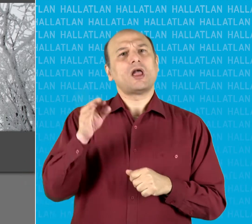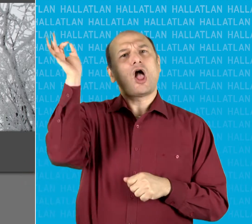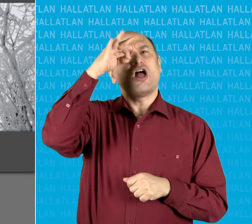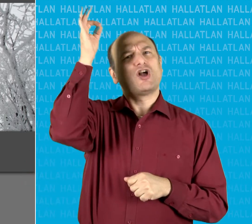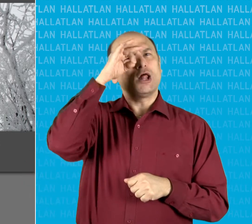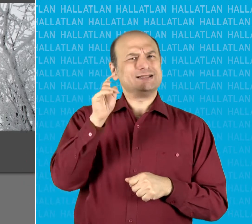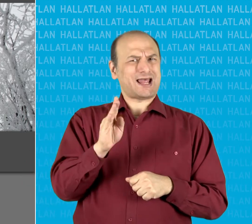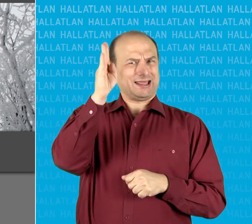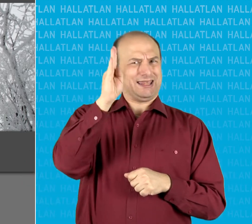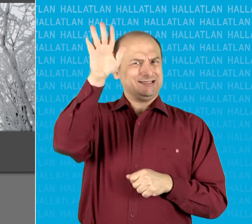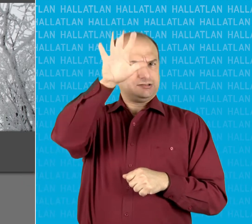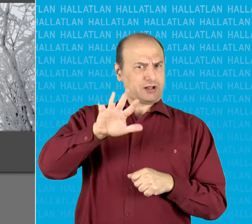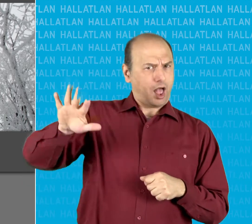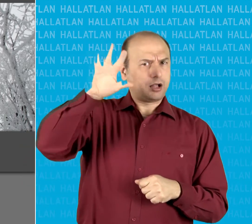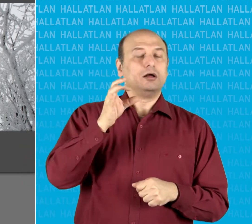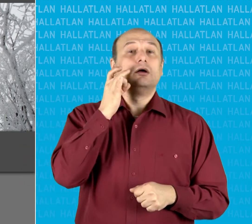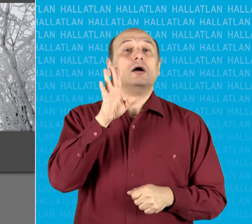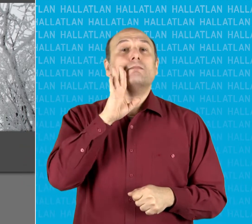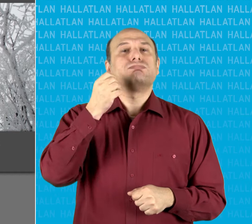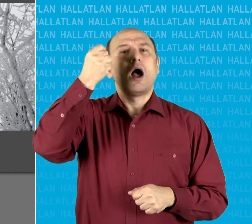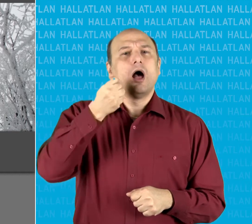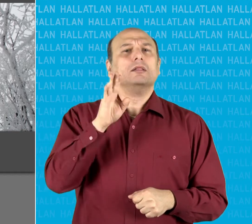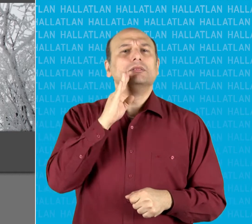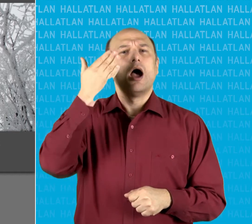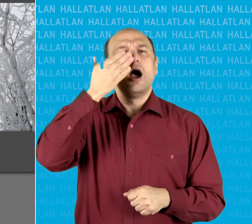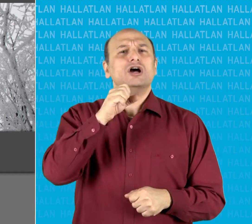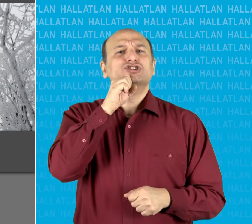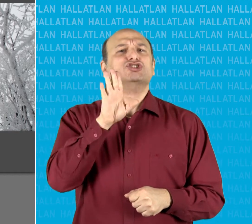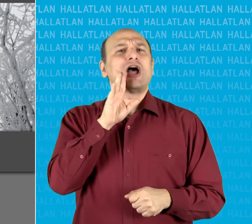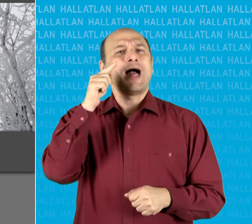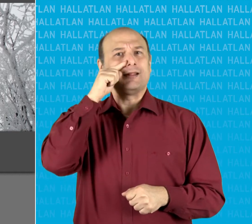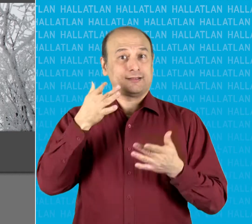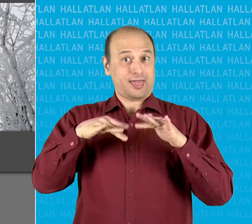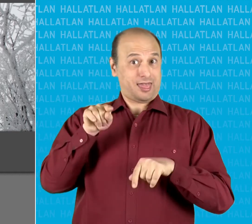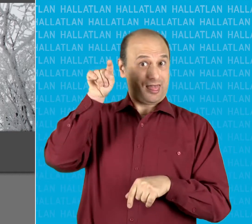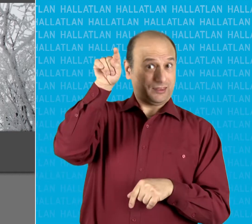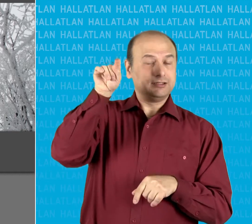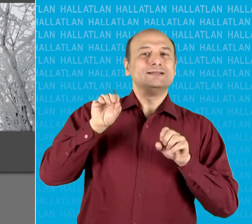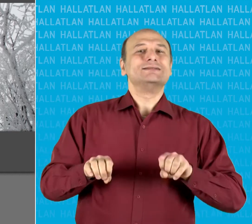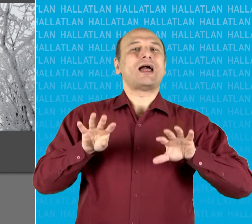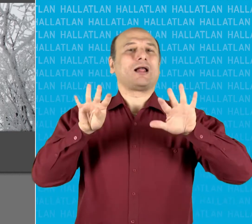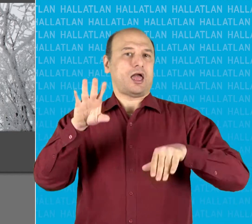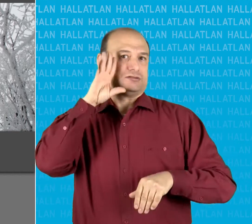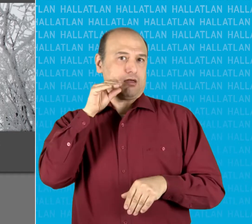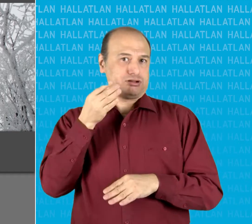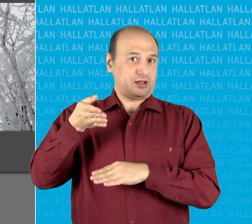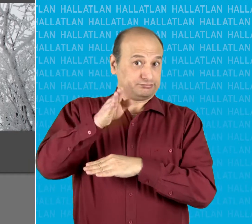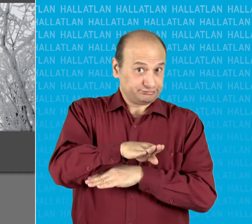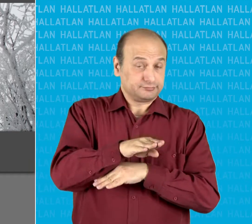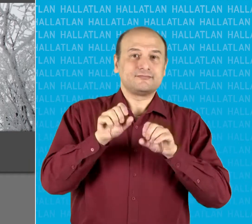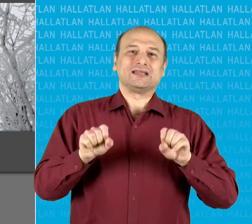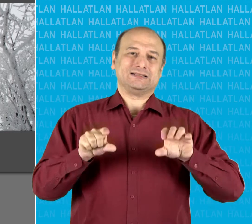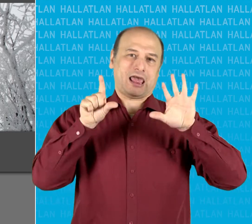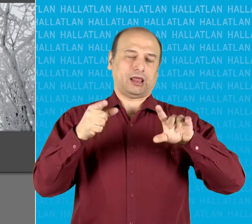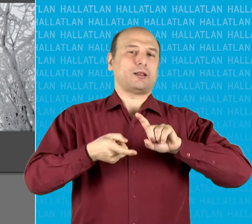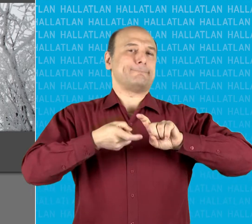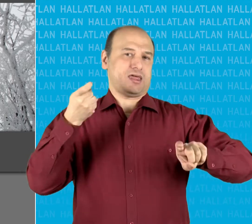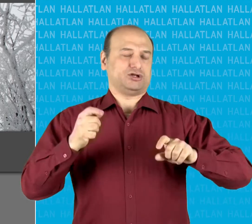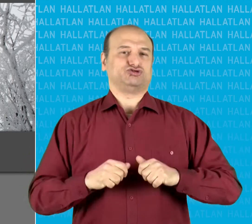Afganisztán északi részén, Badahsán tartományban legkevesebb 19 ember meghalt és 17-en megsérültek.